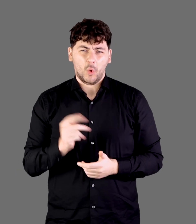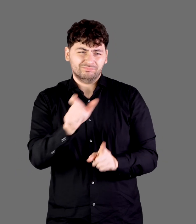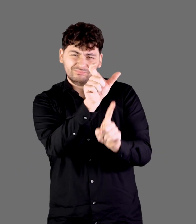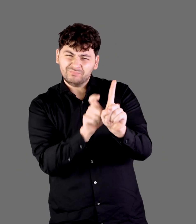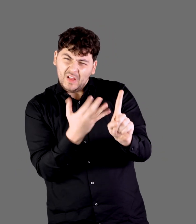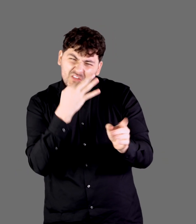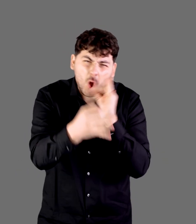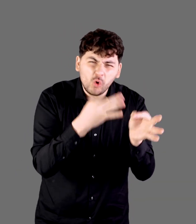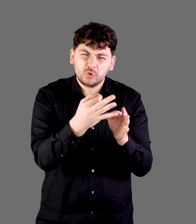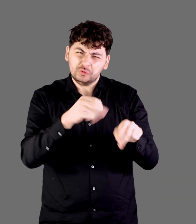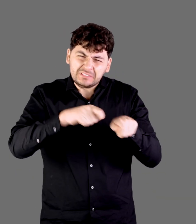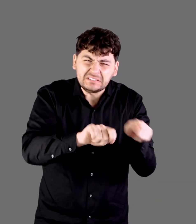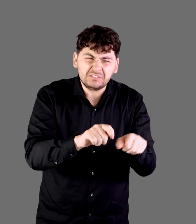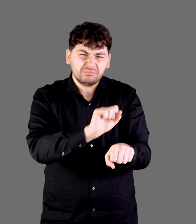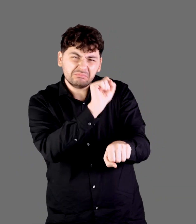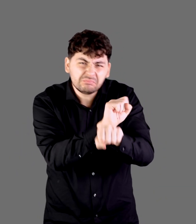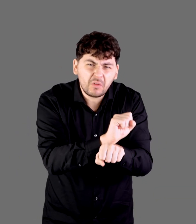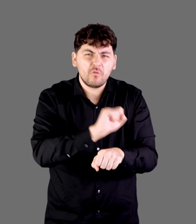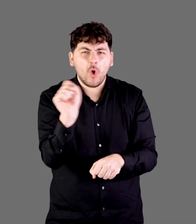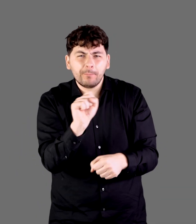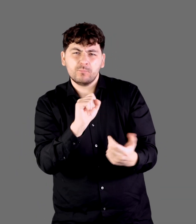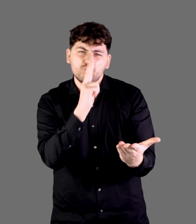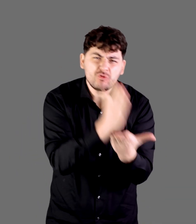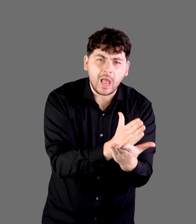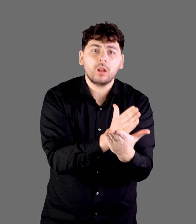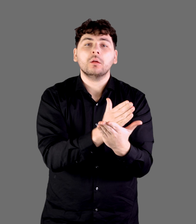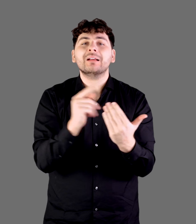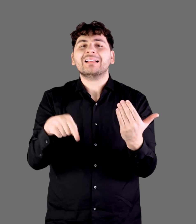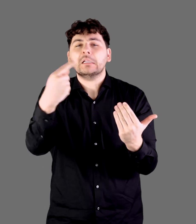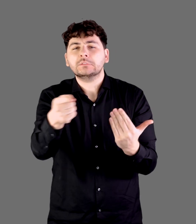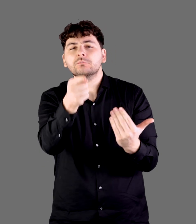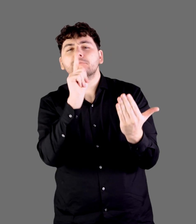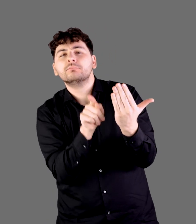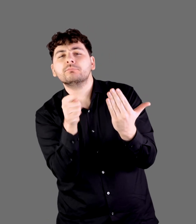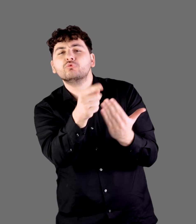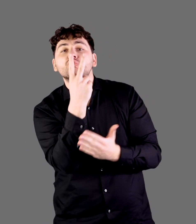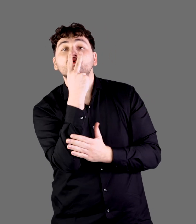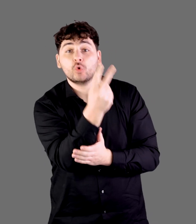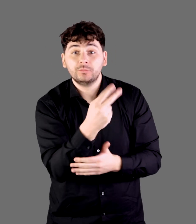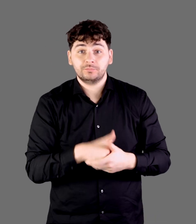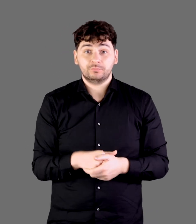Wer warum verhaftet, verhört und wozu verurteilt wurde, wird im nächsten Abschnitt der Ausstellung gezeigt.